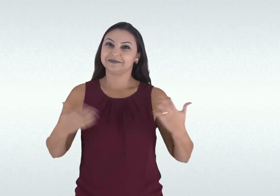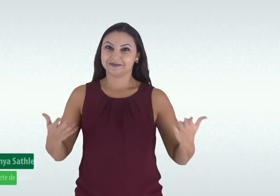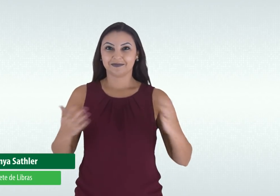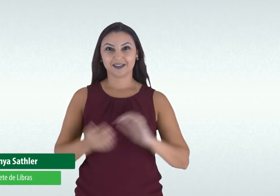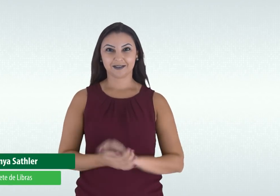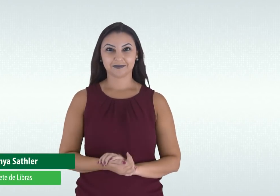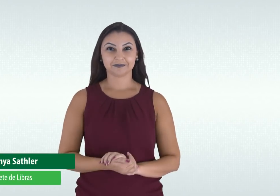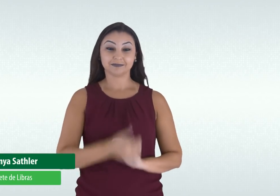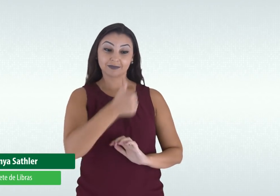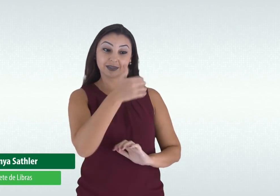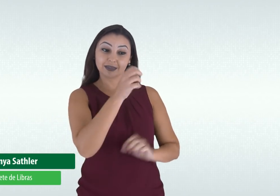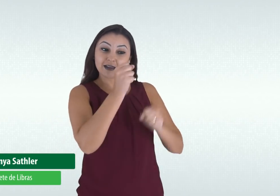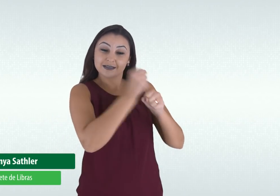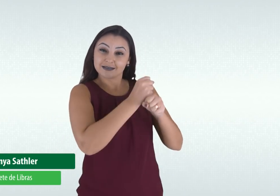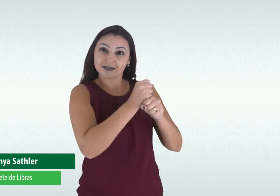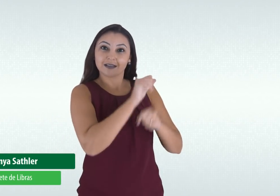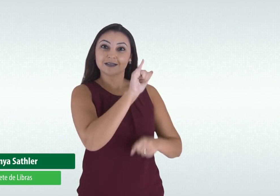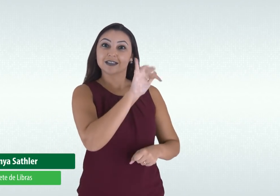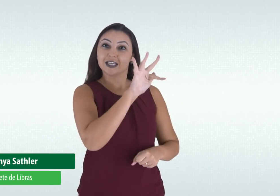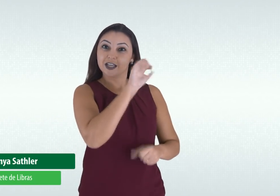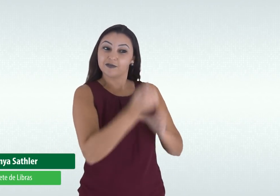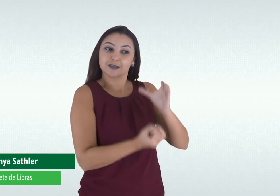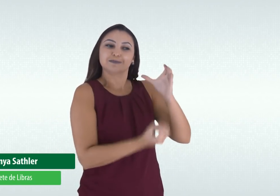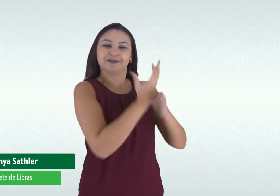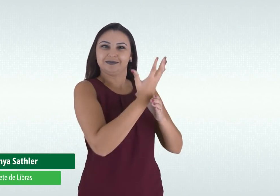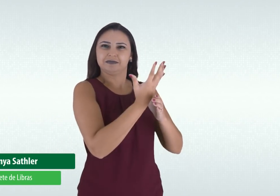Para comemorar o aniversário de 10 anos da criação do Ifes,